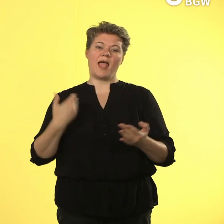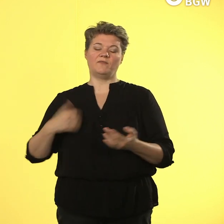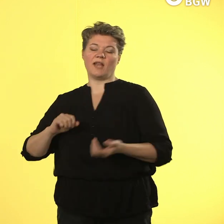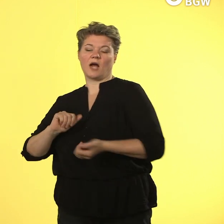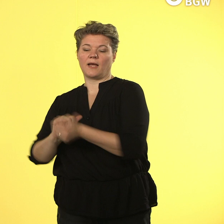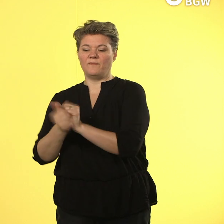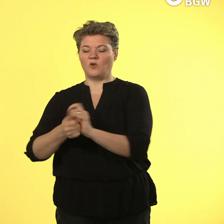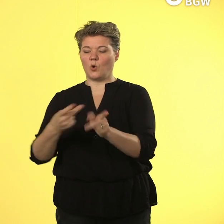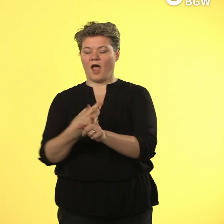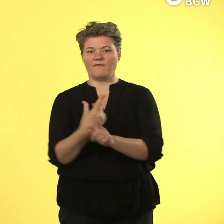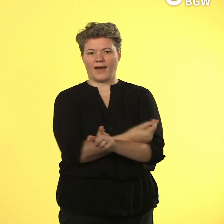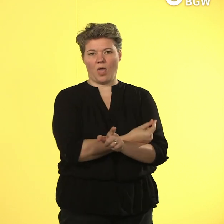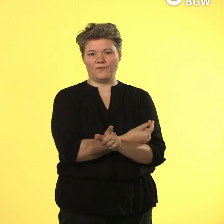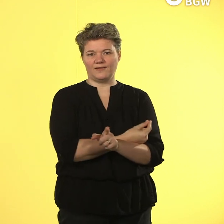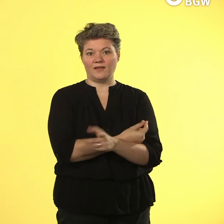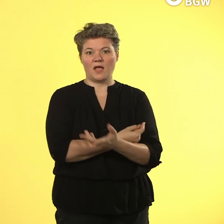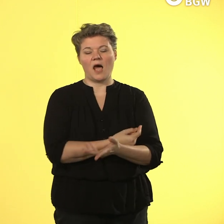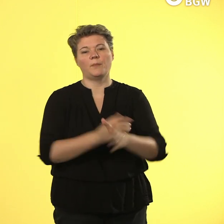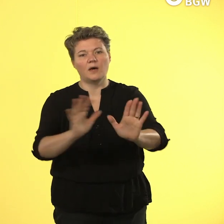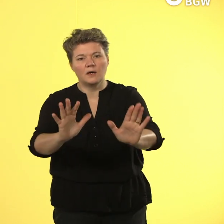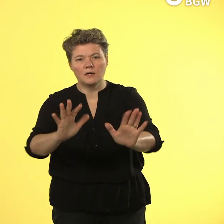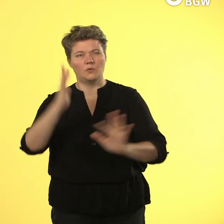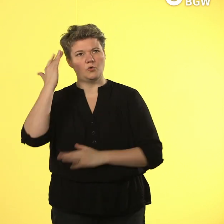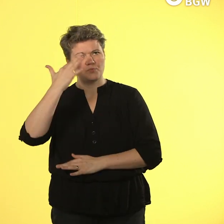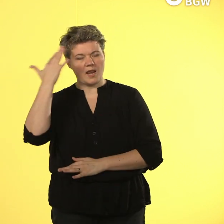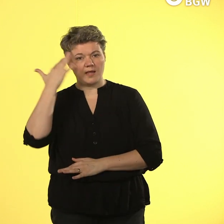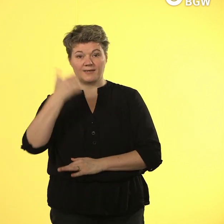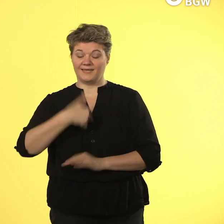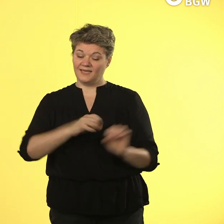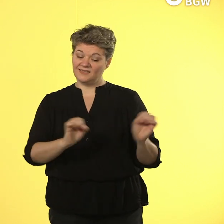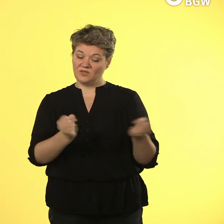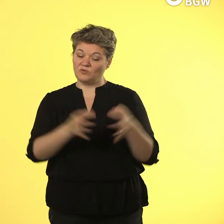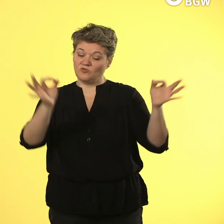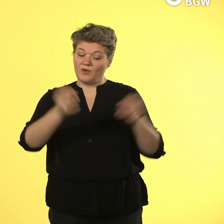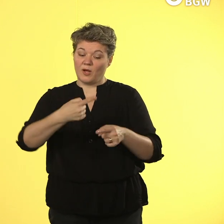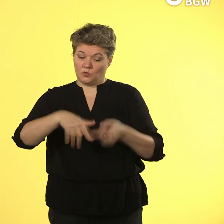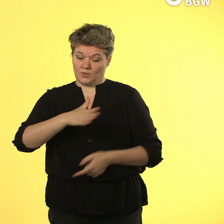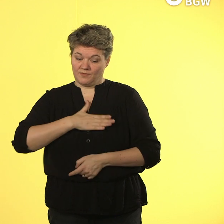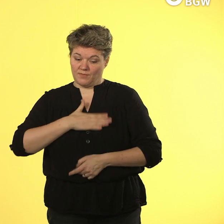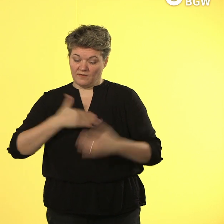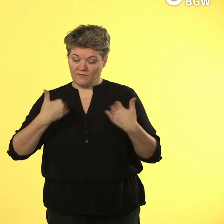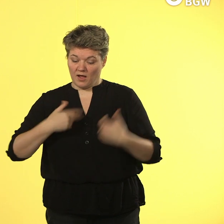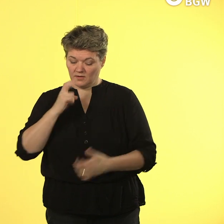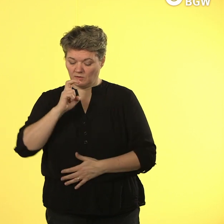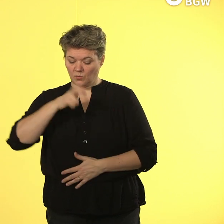an Situationen erfragen, vielleicht etwas sensibler mich mal beiseite stellen, wenn eine Klientin sehr, sehr wütend ist,